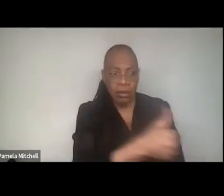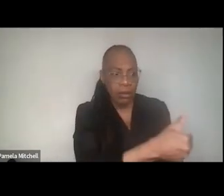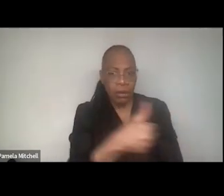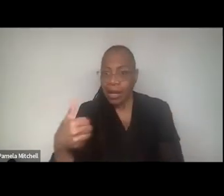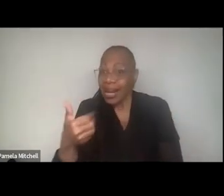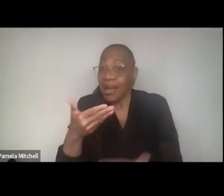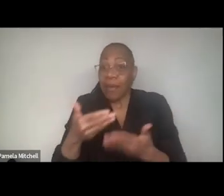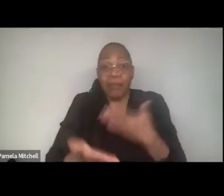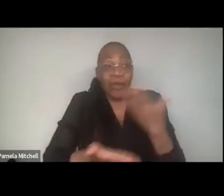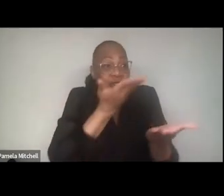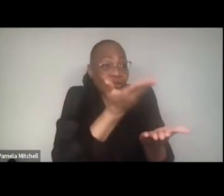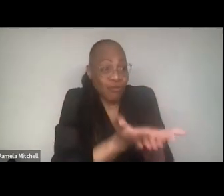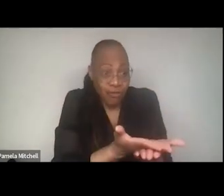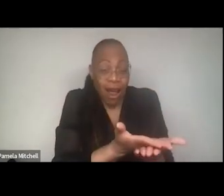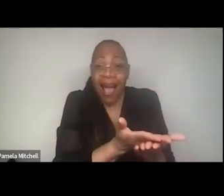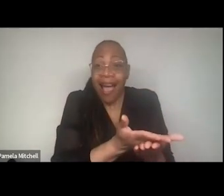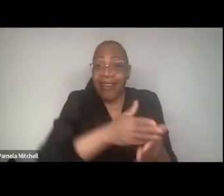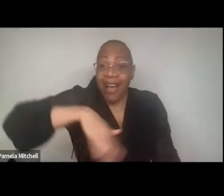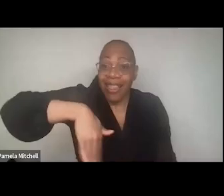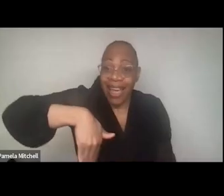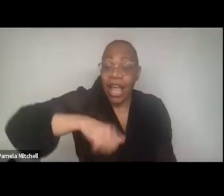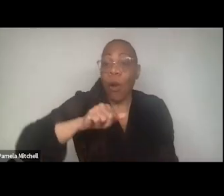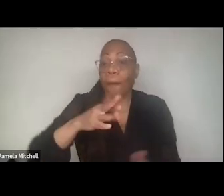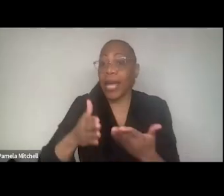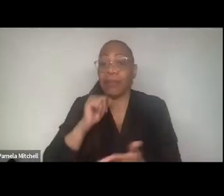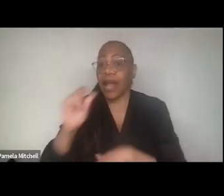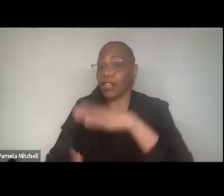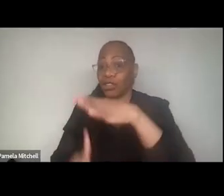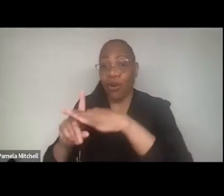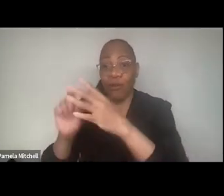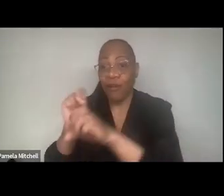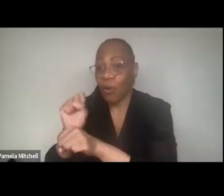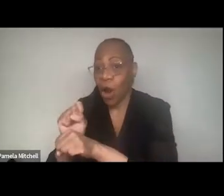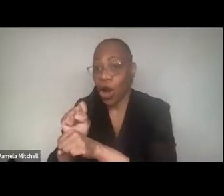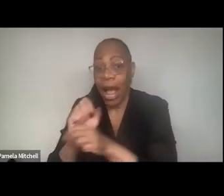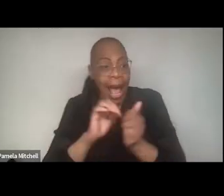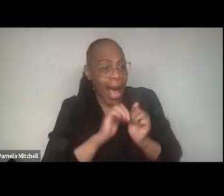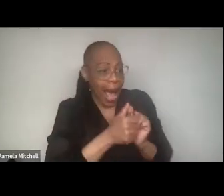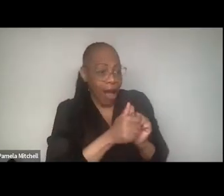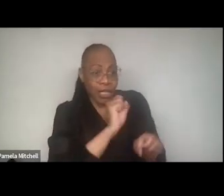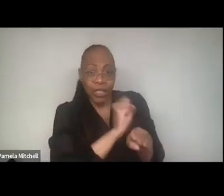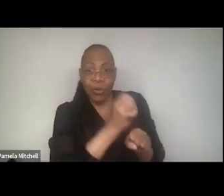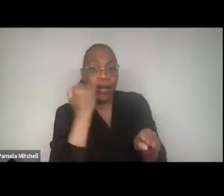o podrían perder su trabajo. Nuevamente, ¿cómo pueden trabajar en un lugar si no pueden presentarse? No pueden manejar sus medicamentos